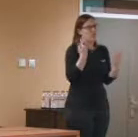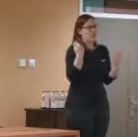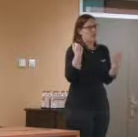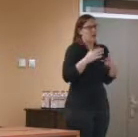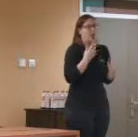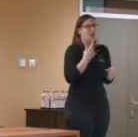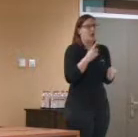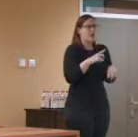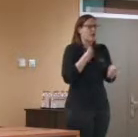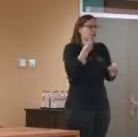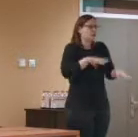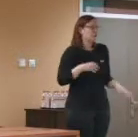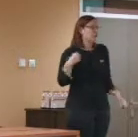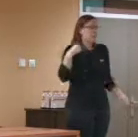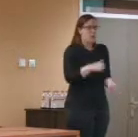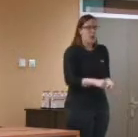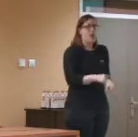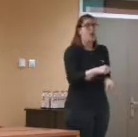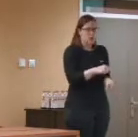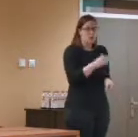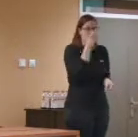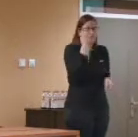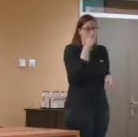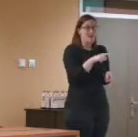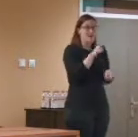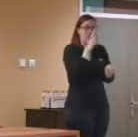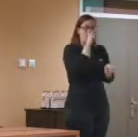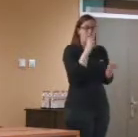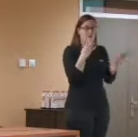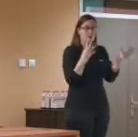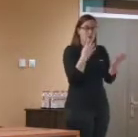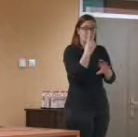a Carlos Fabra en el año 91 le juzgaron por